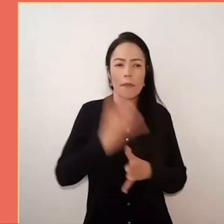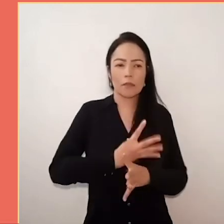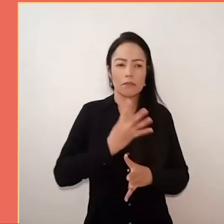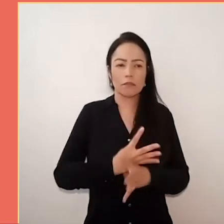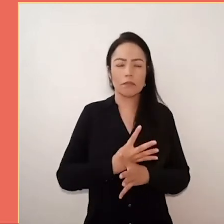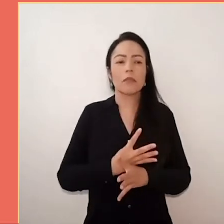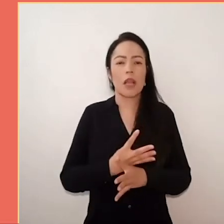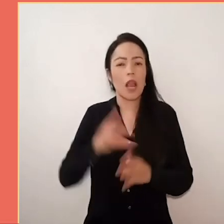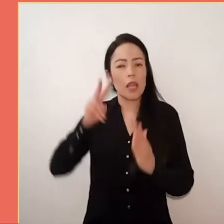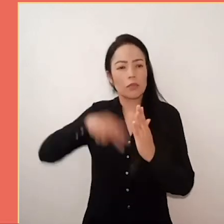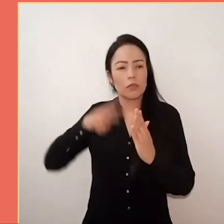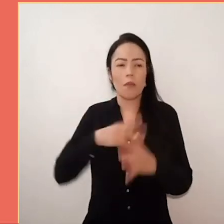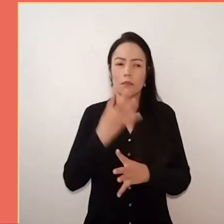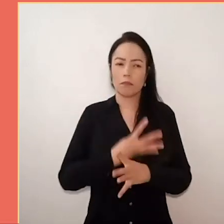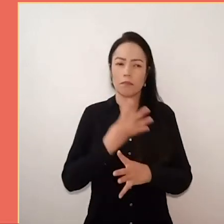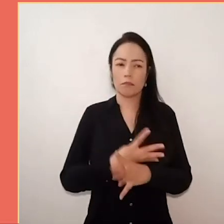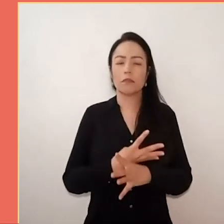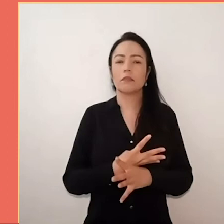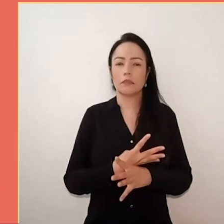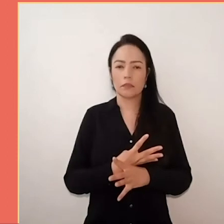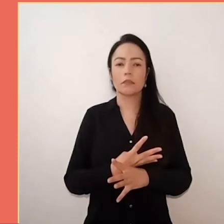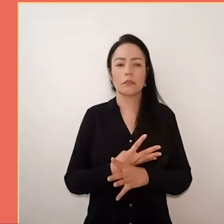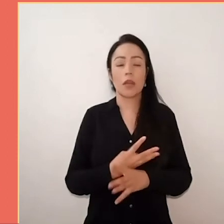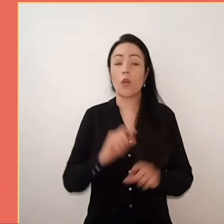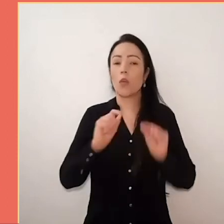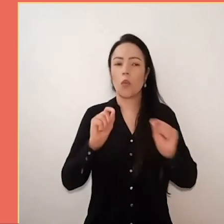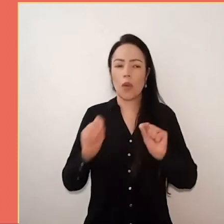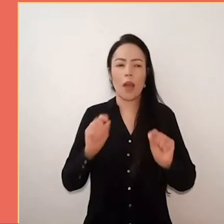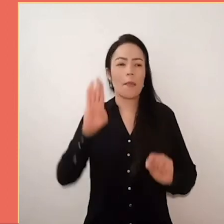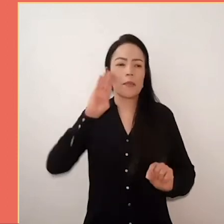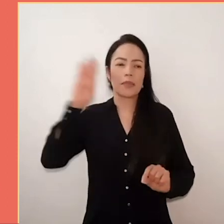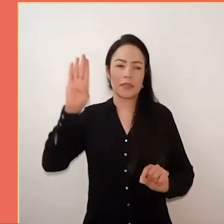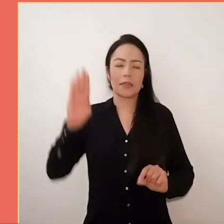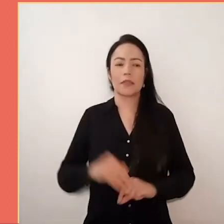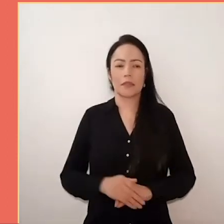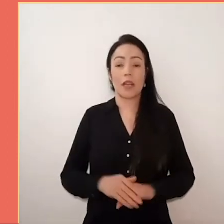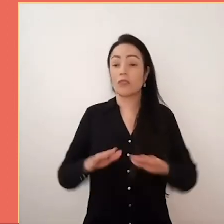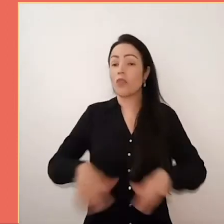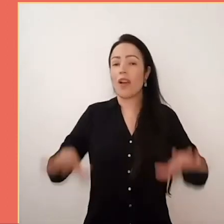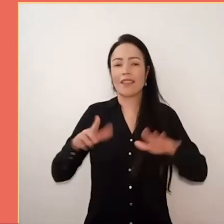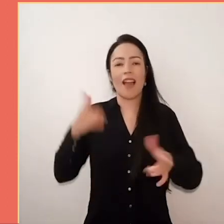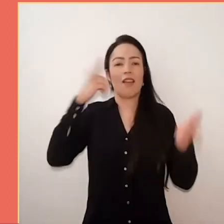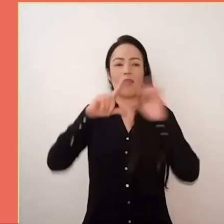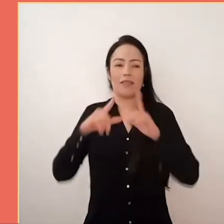acho que a leitura como resistência, umas das questões fundamentais que a gente extrai nesses dias e desse seminário,